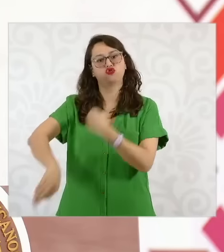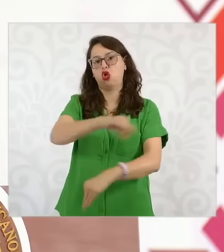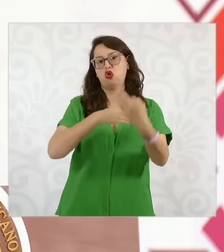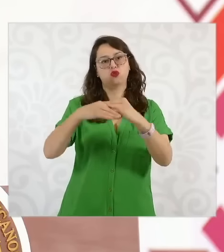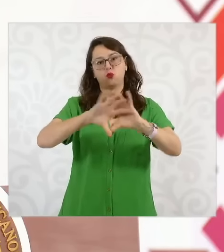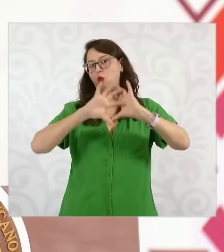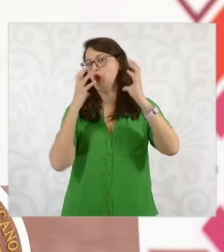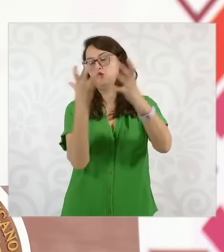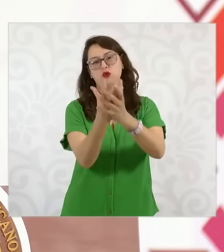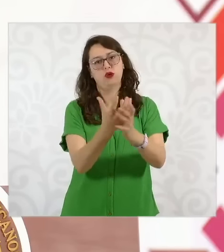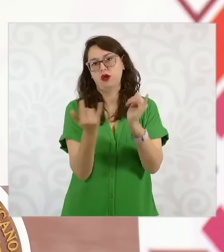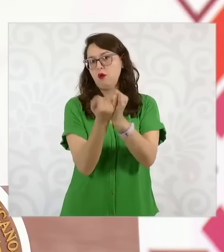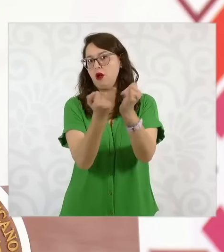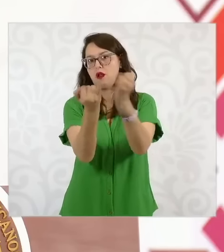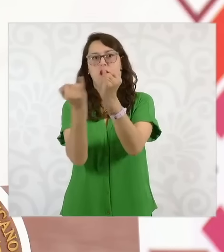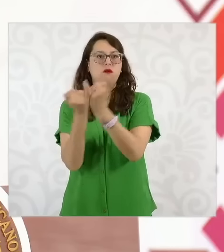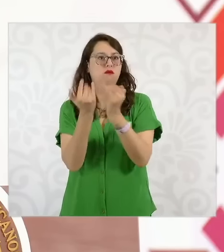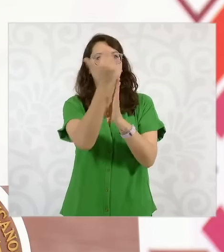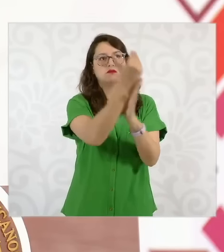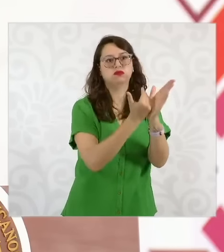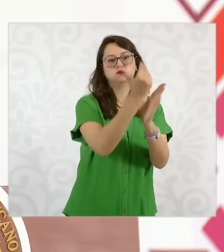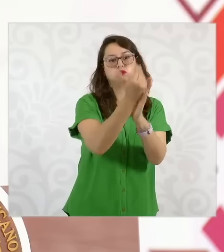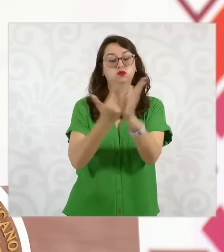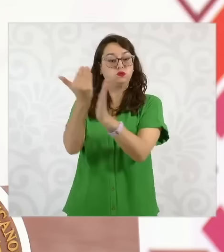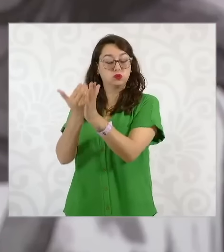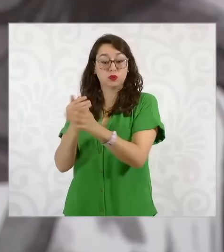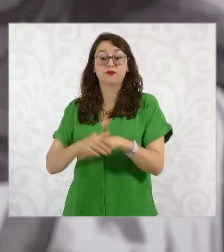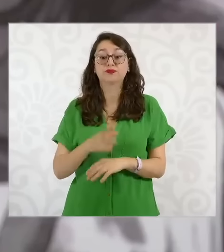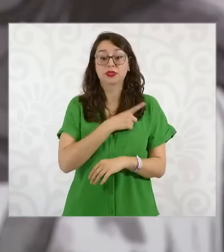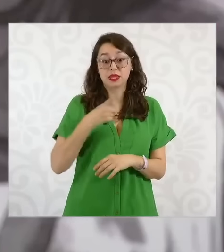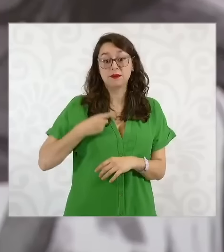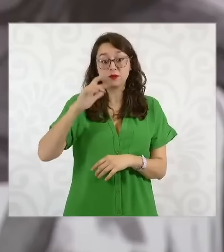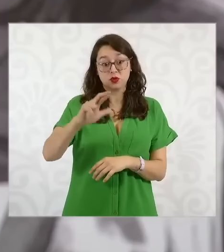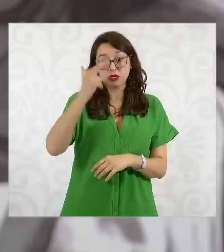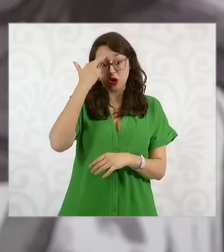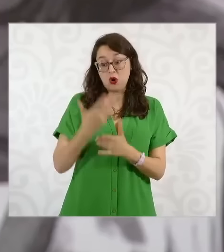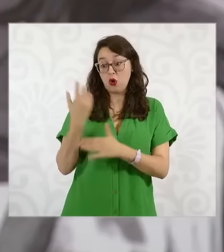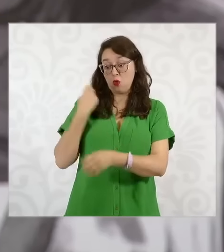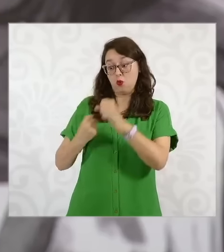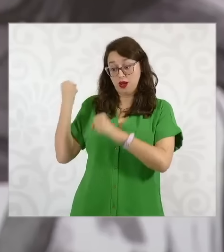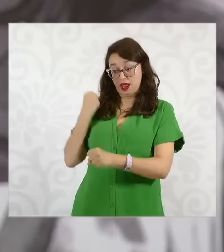Eh, vale la pena recordar el antecedente. El año pasado, los primeros estimaciones del FMI